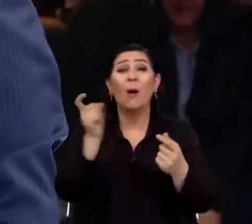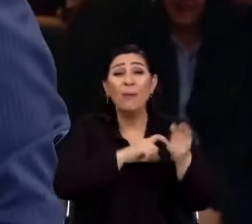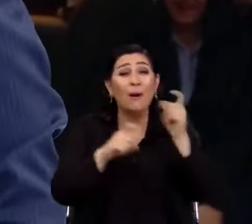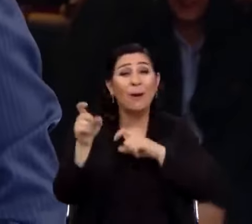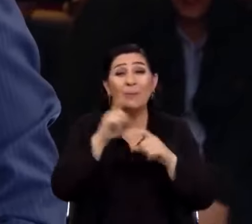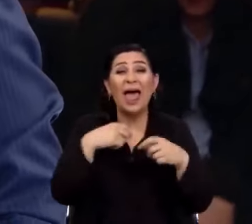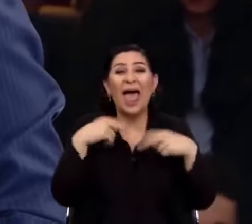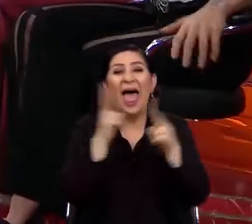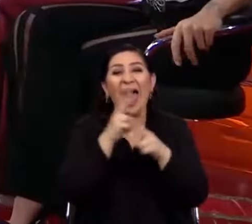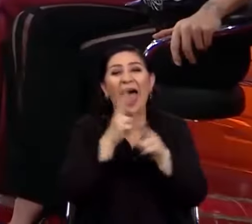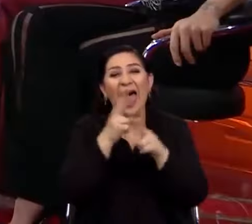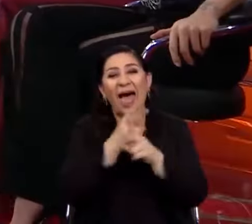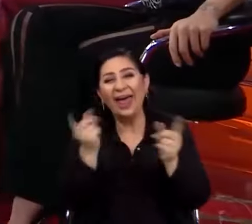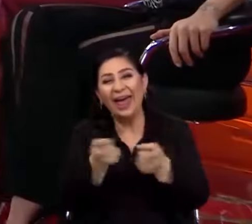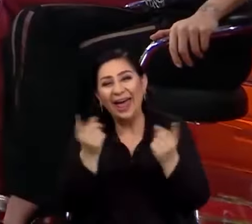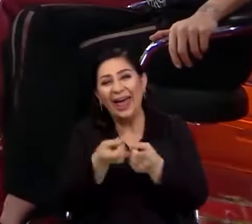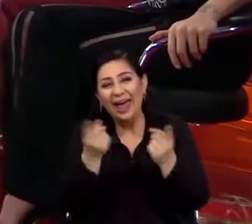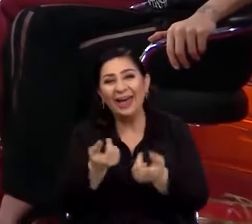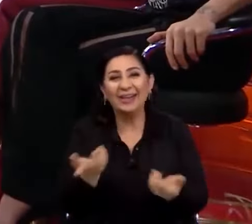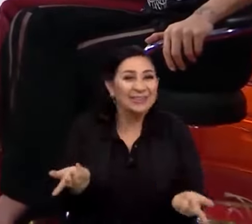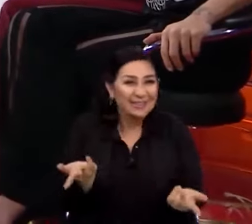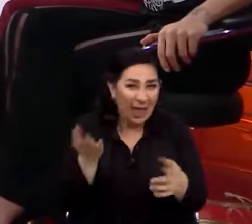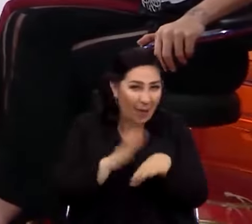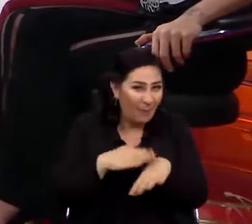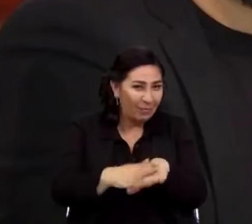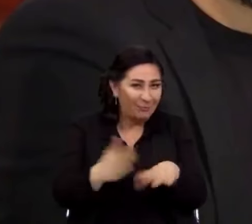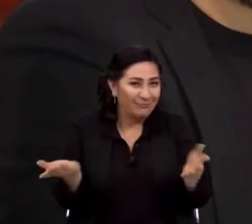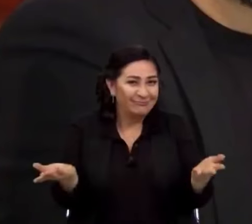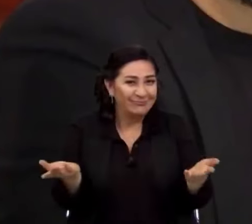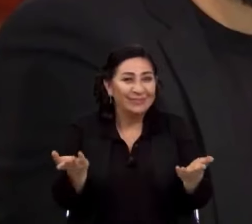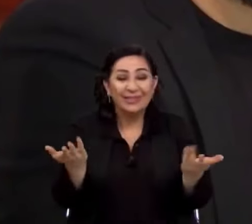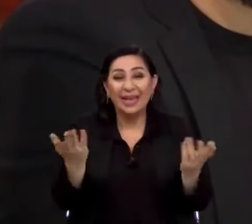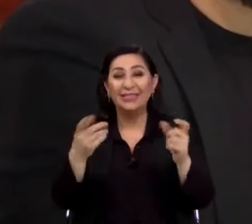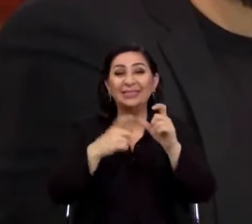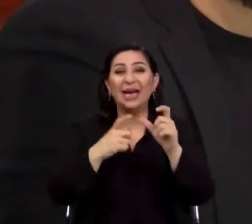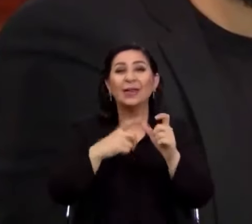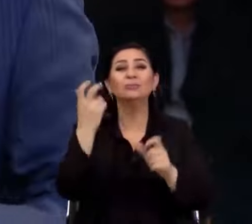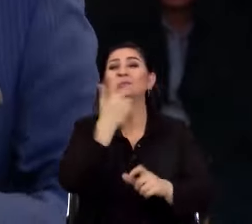komik olacak diye yapıyor niye yapalım Zaten Sertap söylemiş herkes söylemiş ya